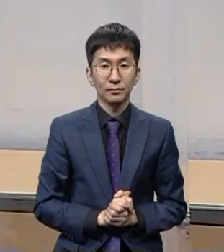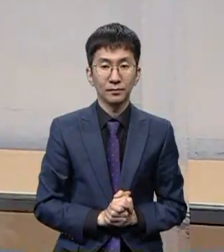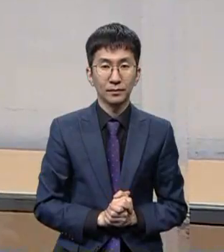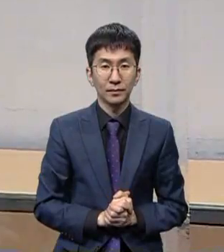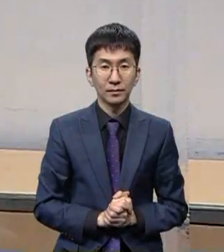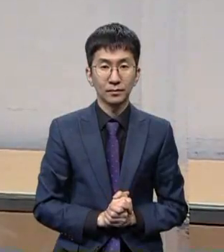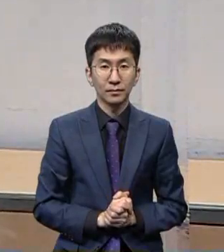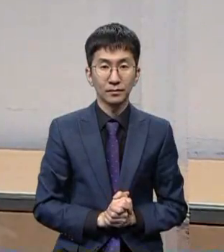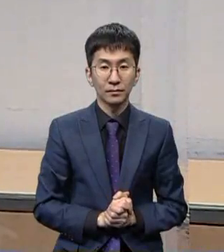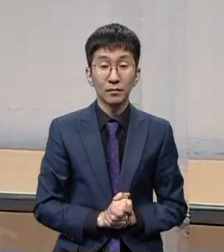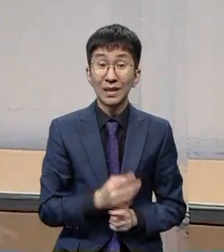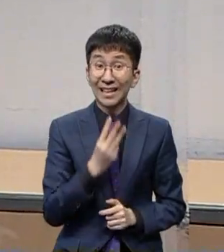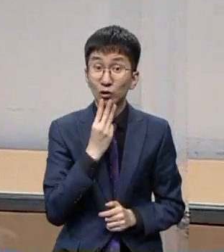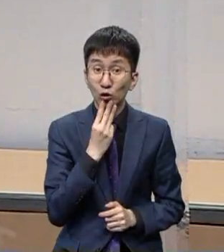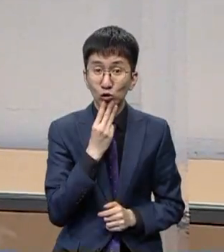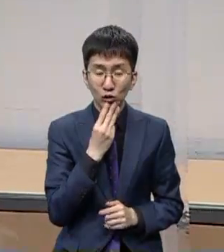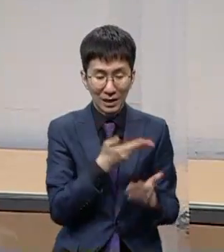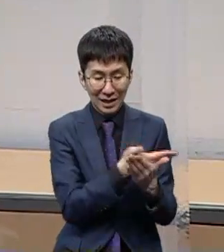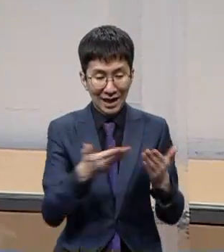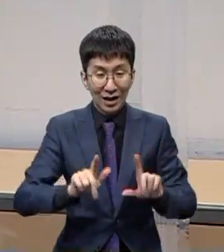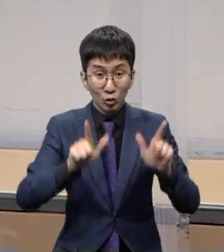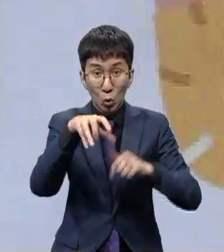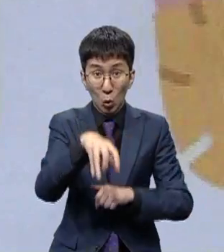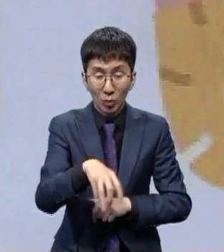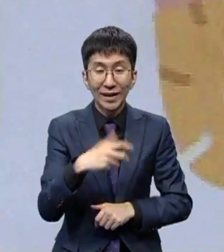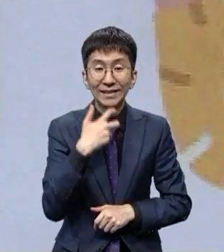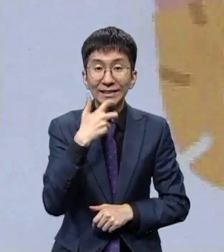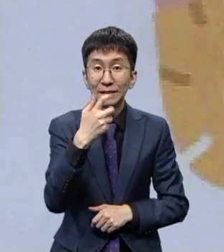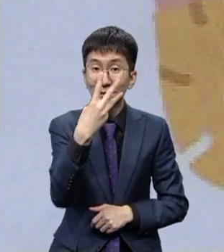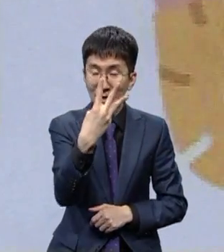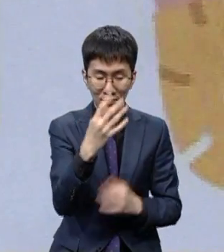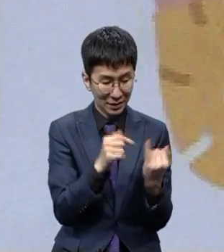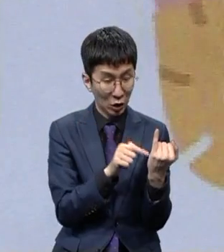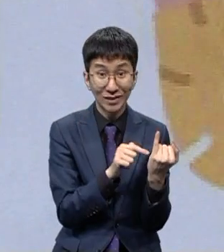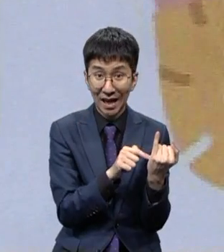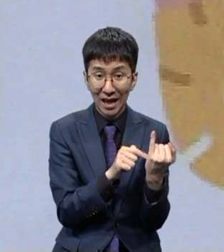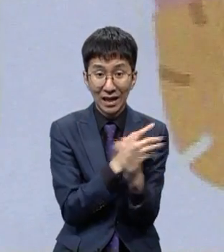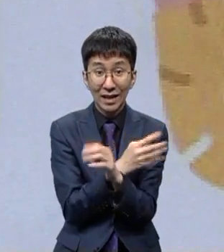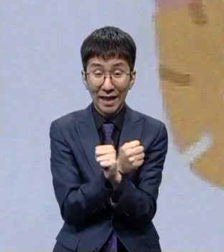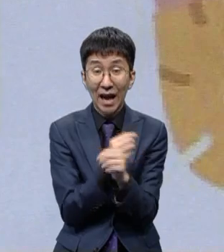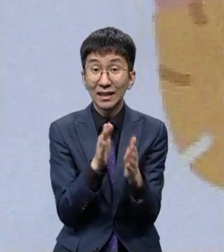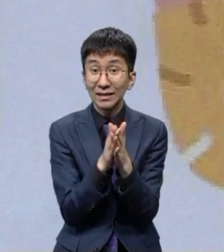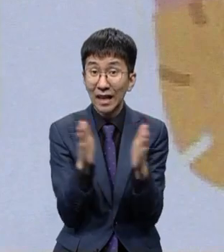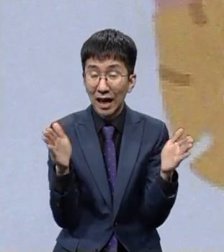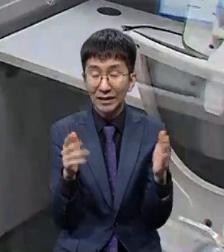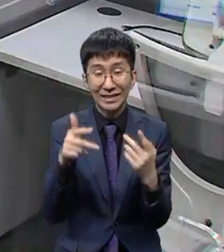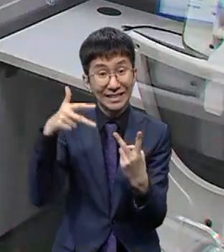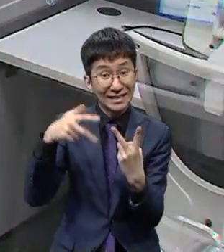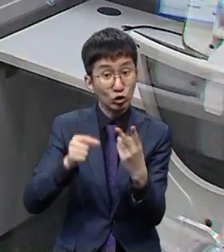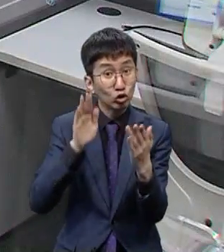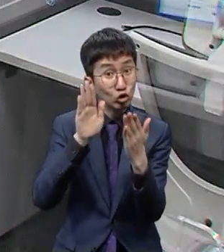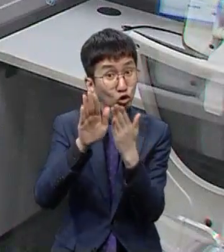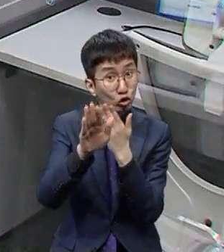(기자) 서울 강동구에 사는 73세 여성 A 씨는 접종 예약이 시작된 지 2주가 지나서야 접종 날짜를 정할 수 있었습니다.